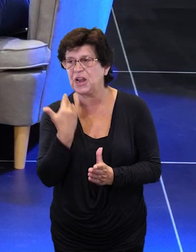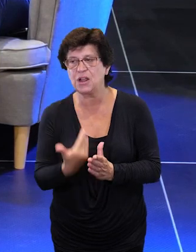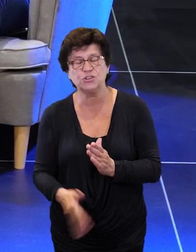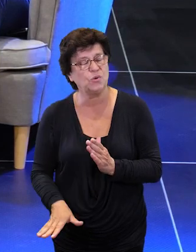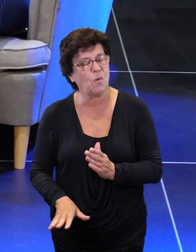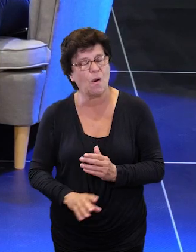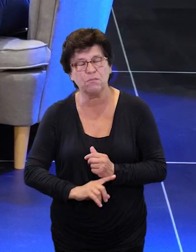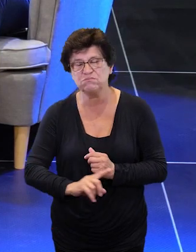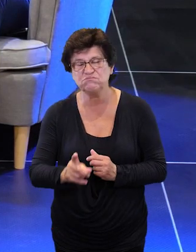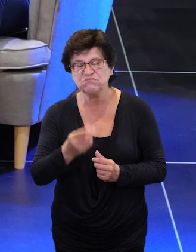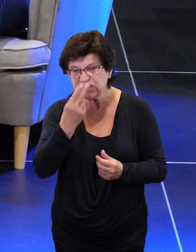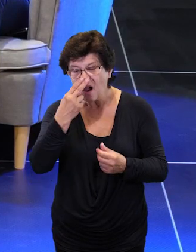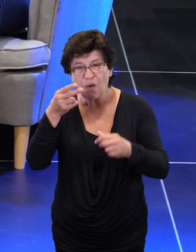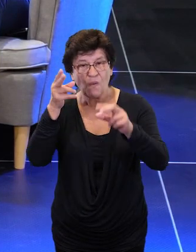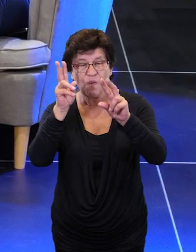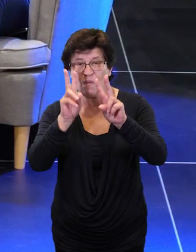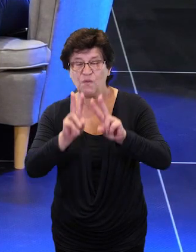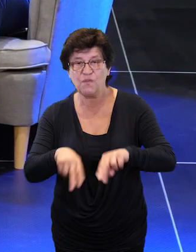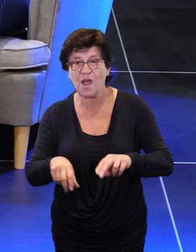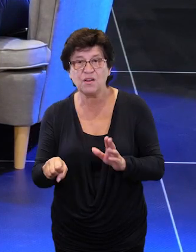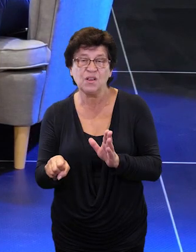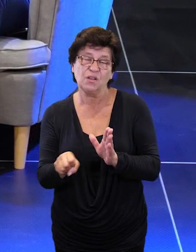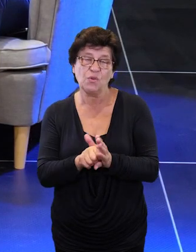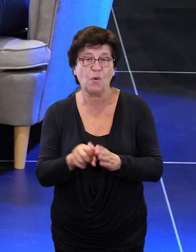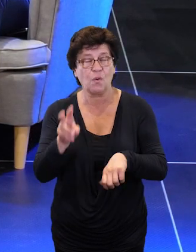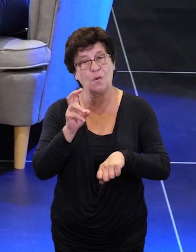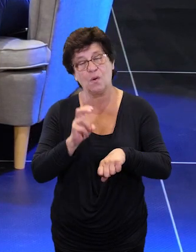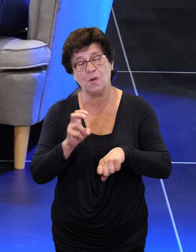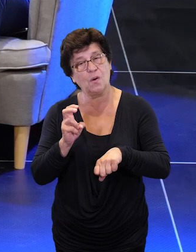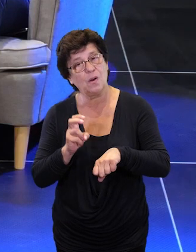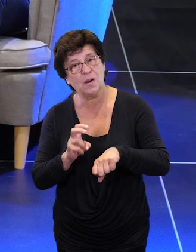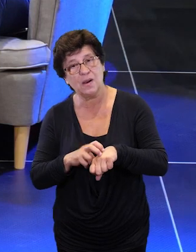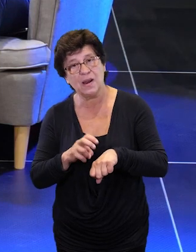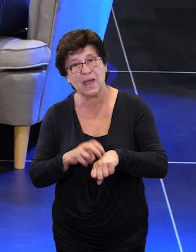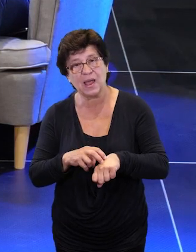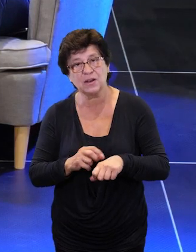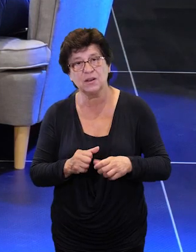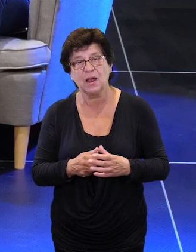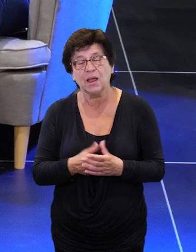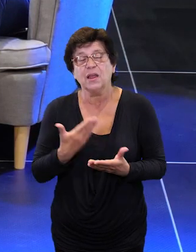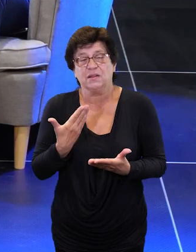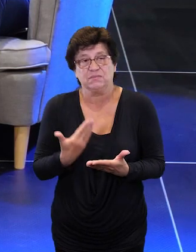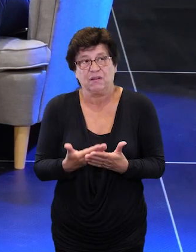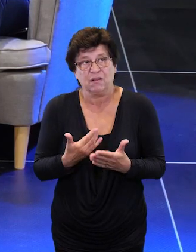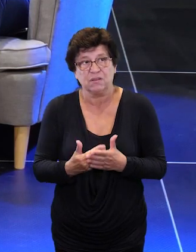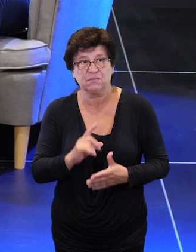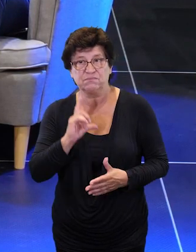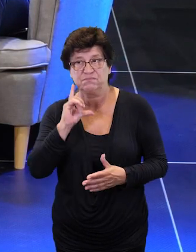i zwraca się w kierunku jakichś takich szeptanych porad,